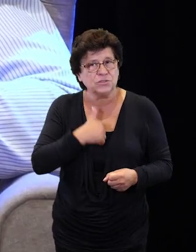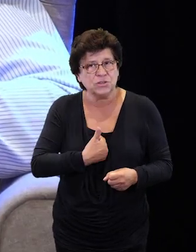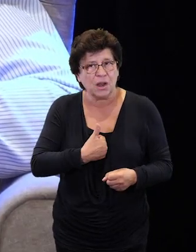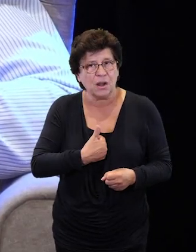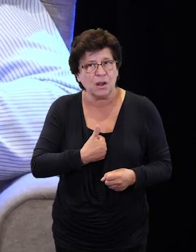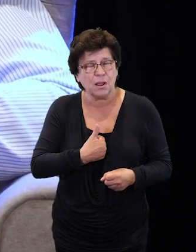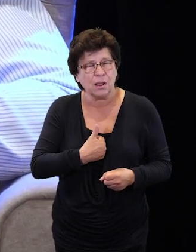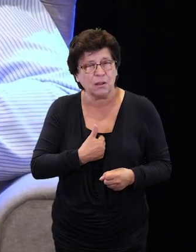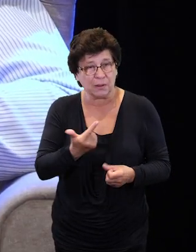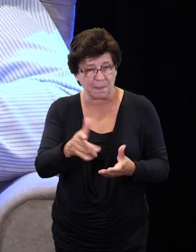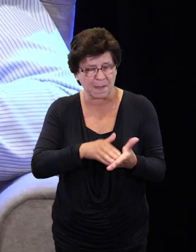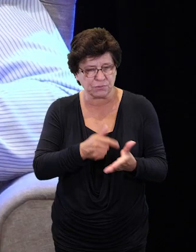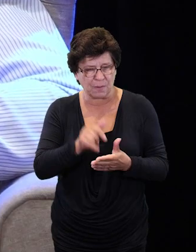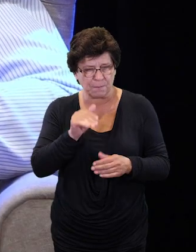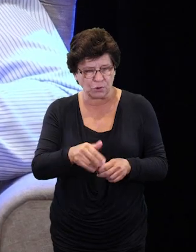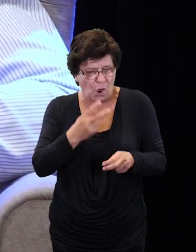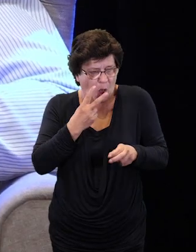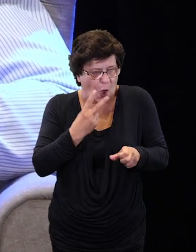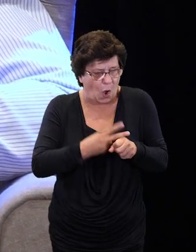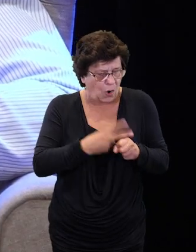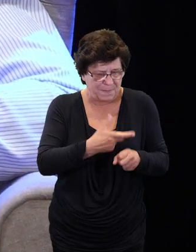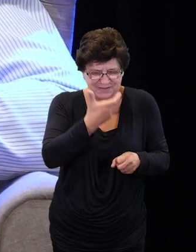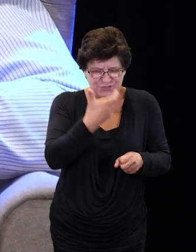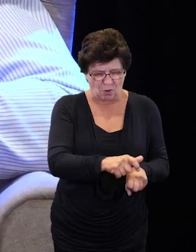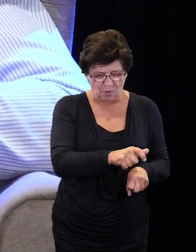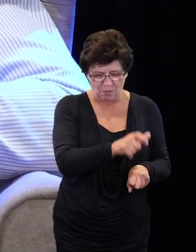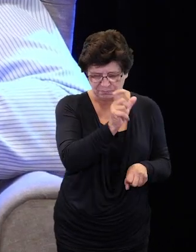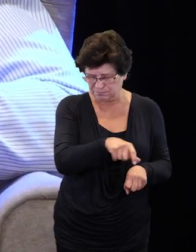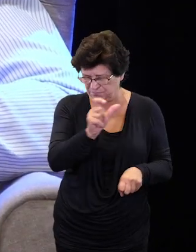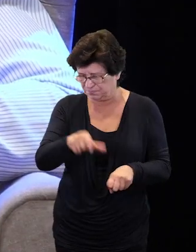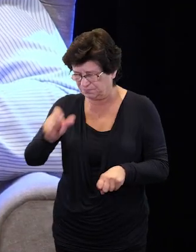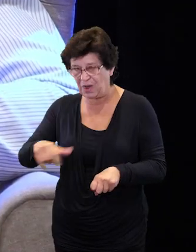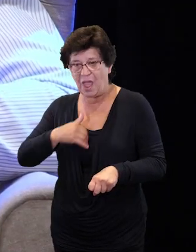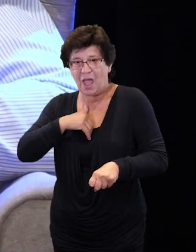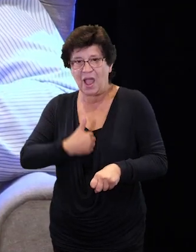w stu chorobach, no to każdy ma swój pogląd, jak ten kaszel wyleczyć.